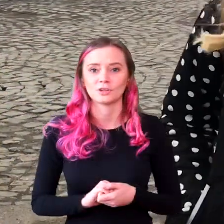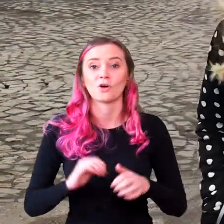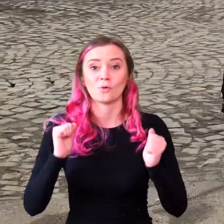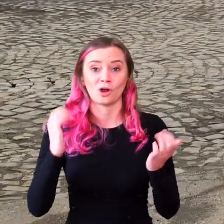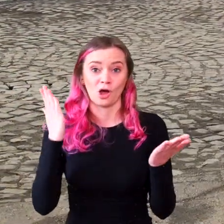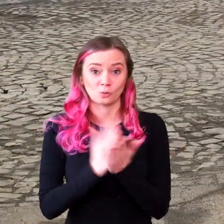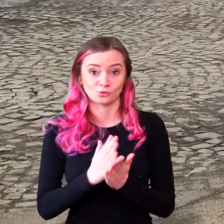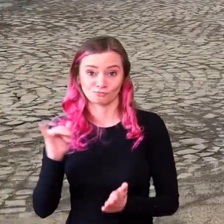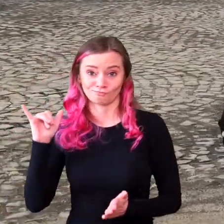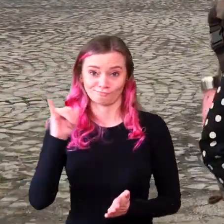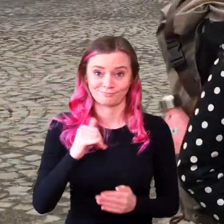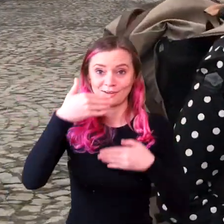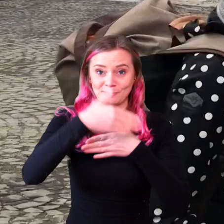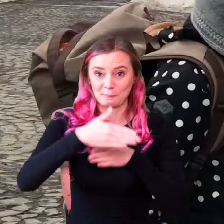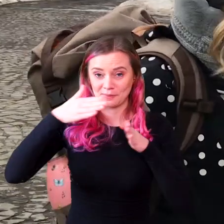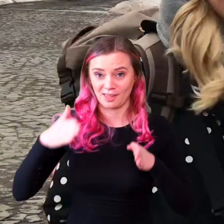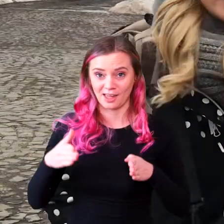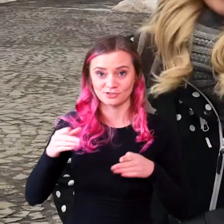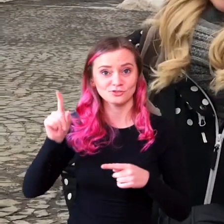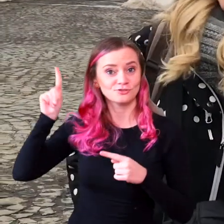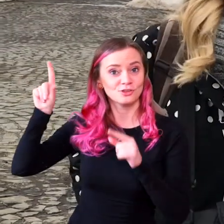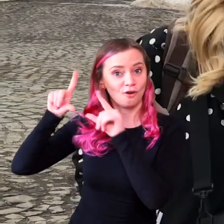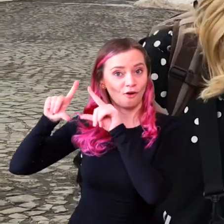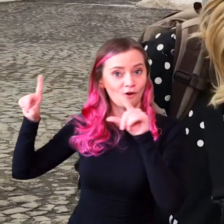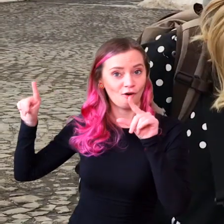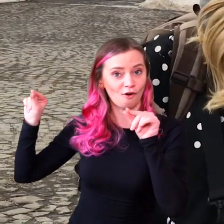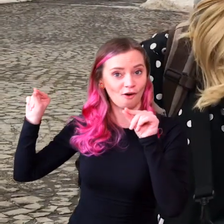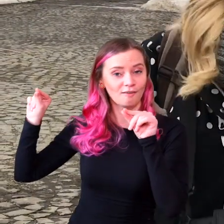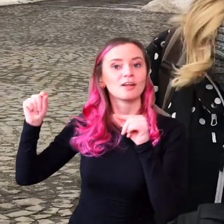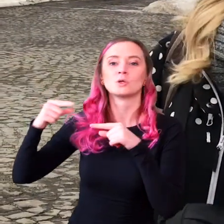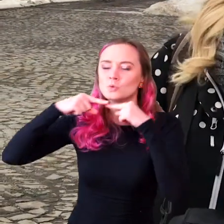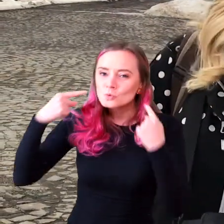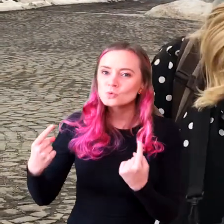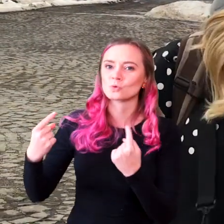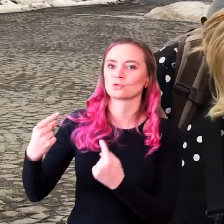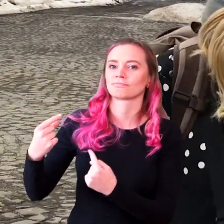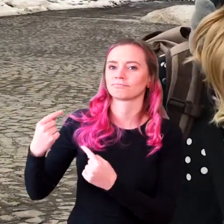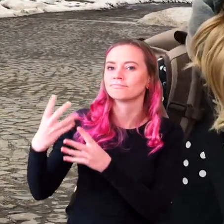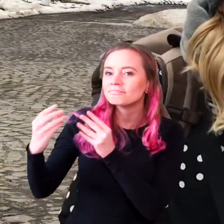Právě jsme dorazili do tohoto městečka... a ty můžeš zkusit výslovnost v češtině.